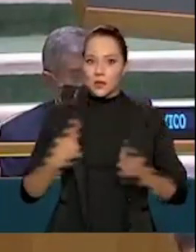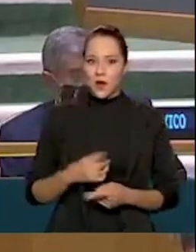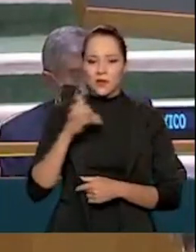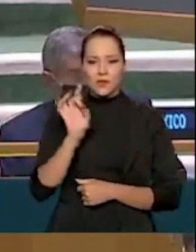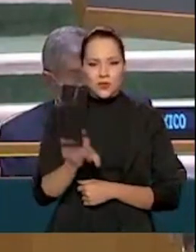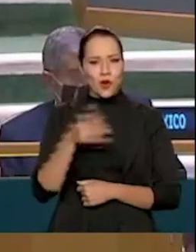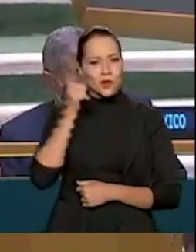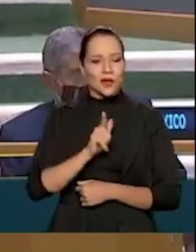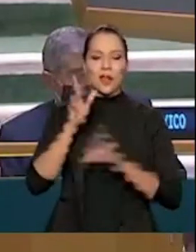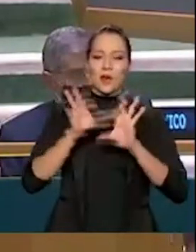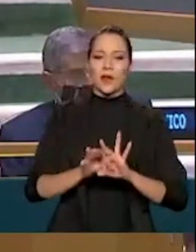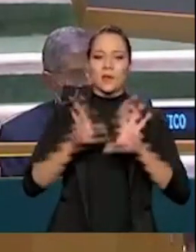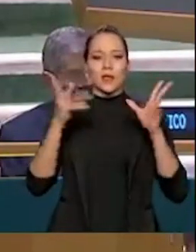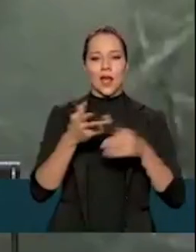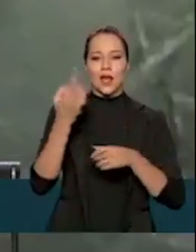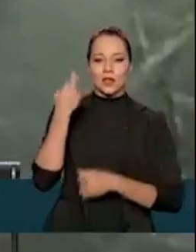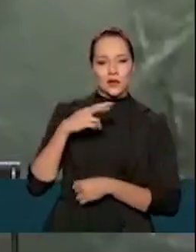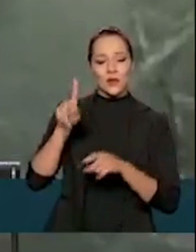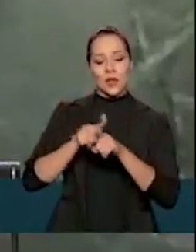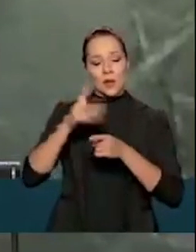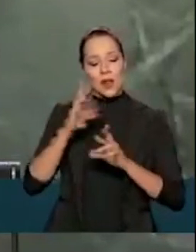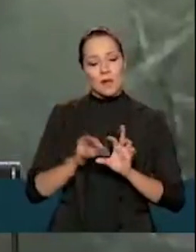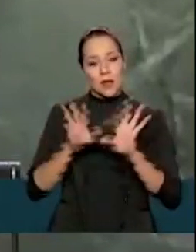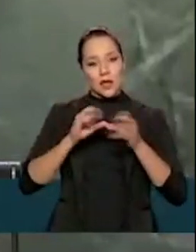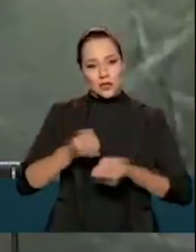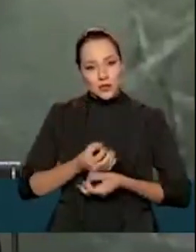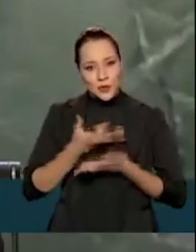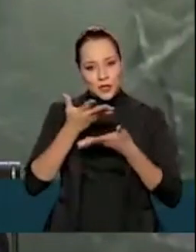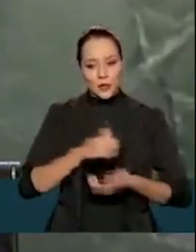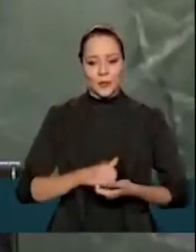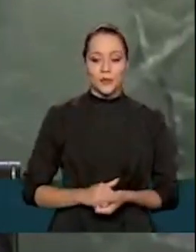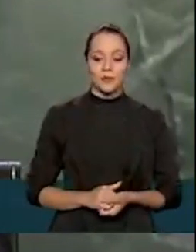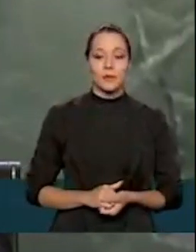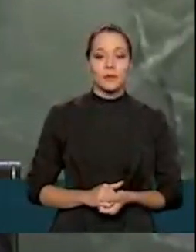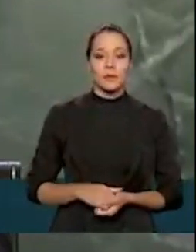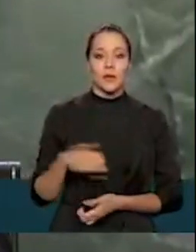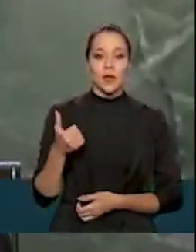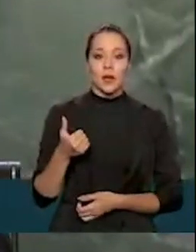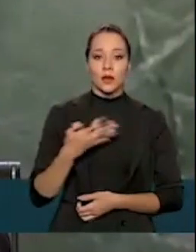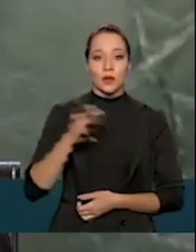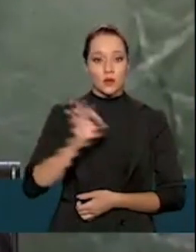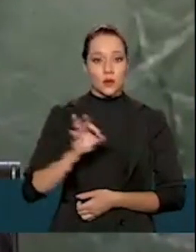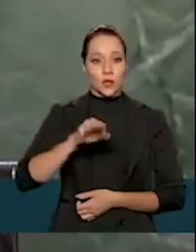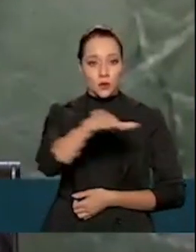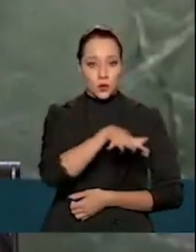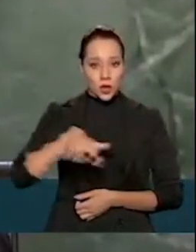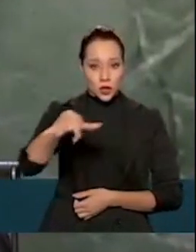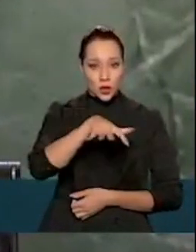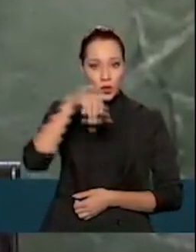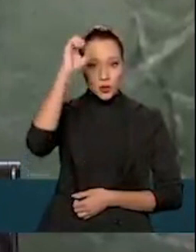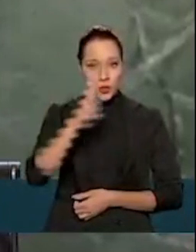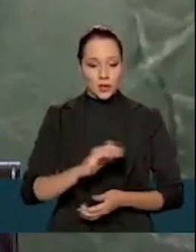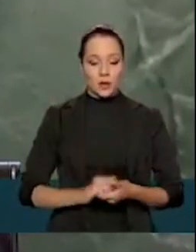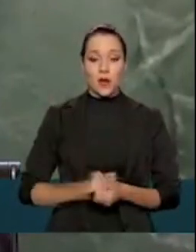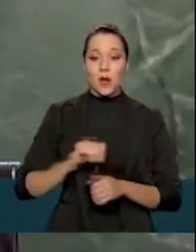completa com a liberdade de culto e diz pressão 14 por cento do território nacional ou seja mais